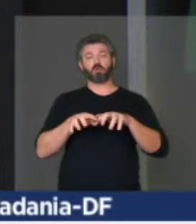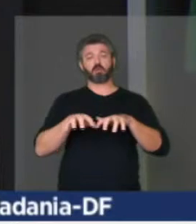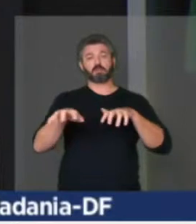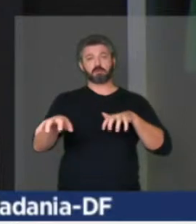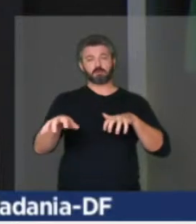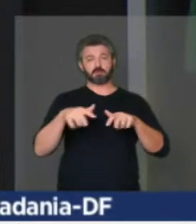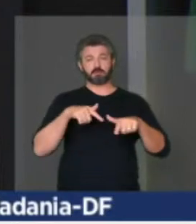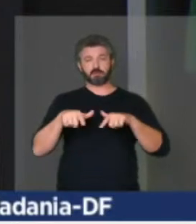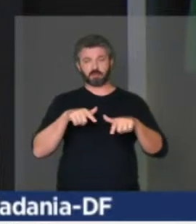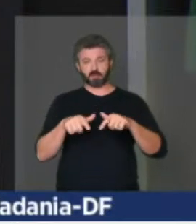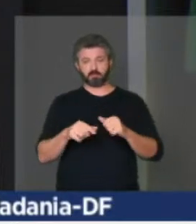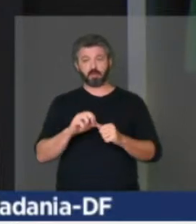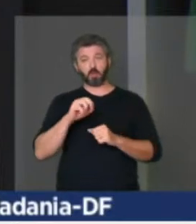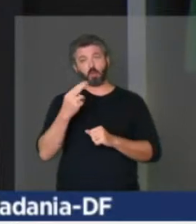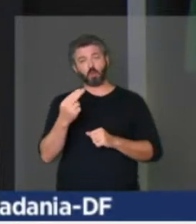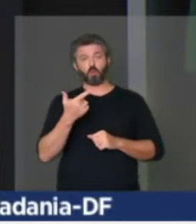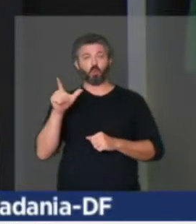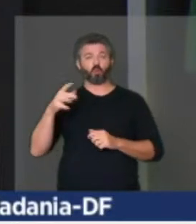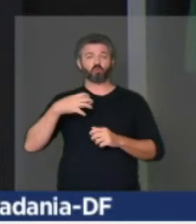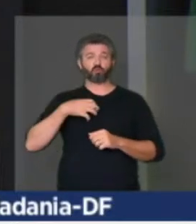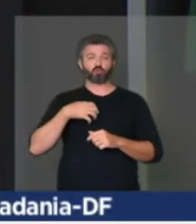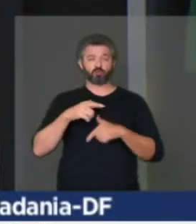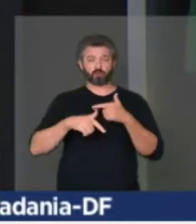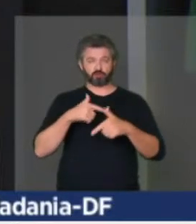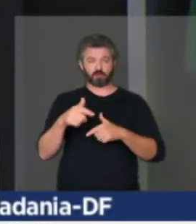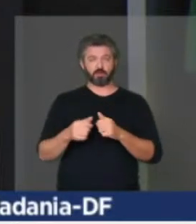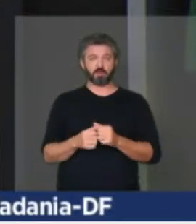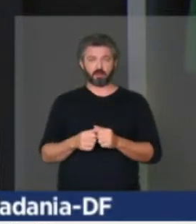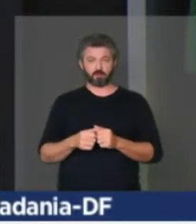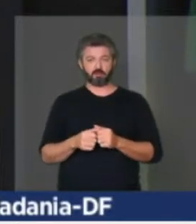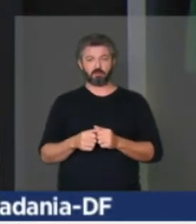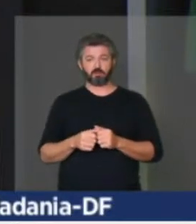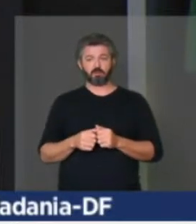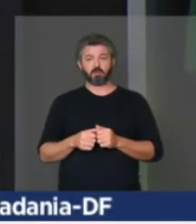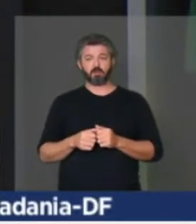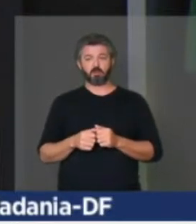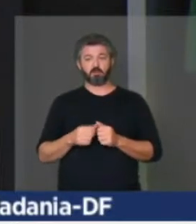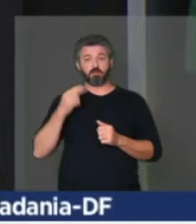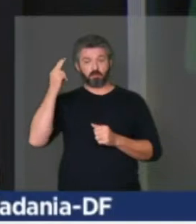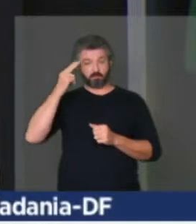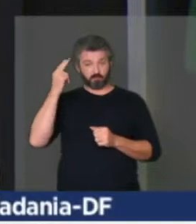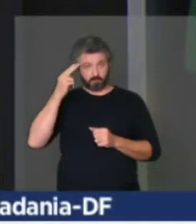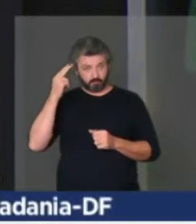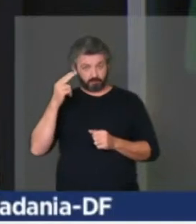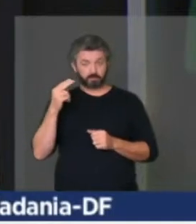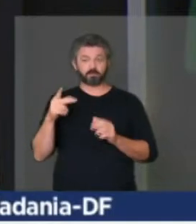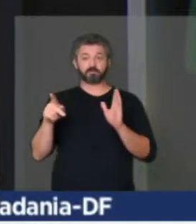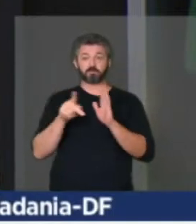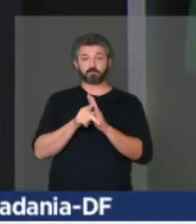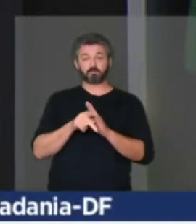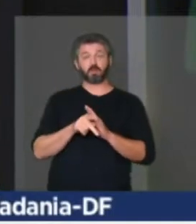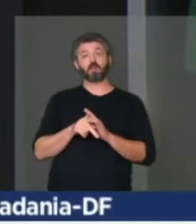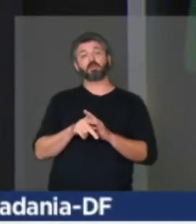DISTÂNCIA. SENDO QUE, NA HIPÓTESE DE A NATUREZA DE FUNÇÃO DESEMPENHADA PELA EMPREGADA GESTANTE NÃO SER COMPATÍVEL AO TELETRABALHO, TRABALHO REMOTO OU OUTRA FORMA